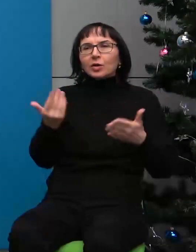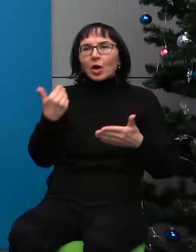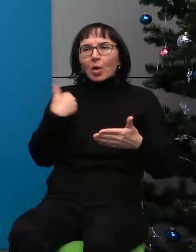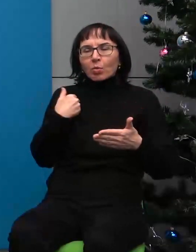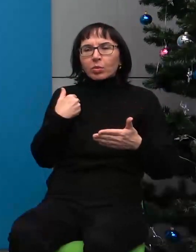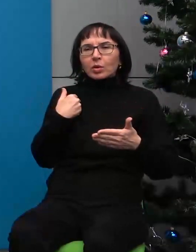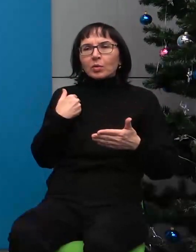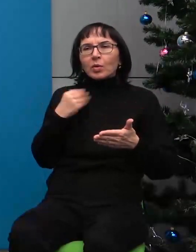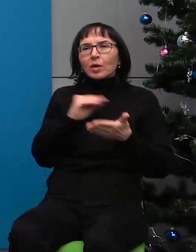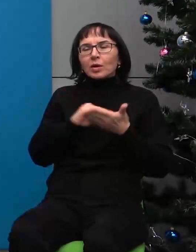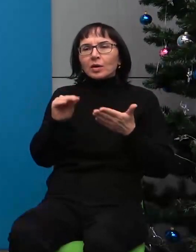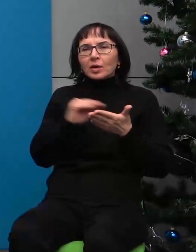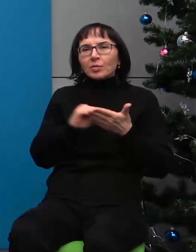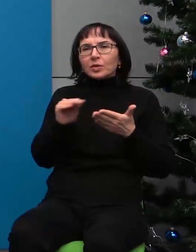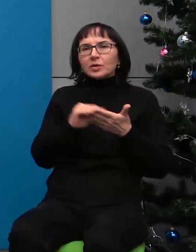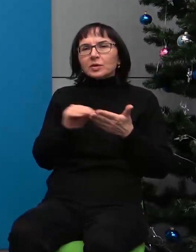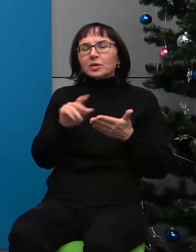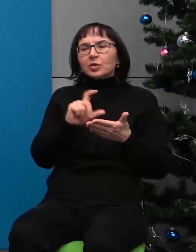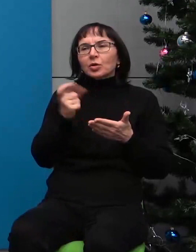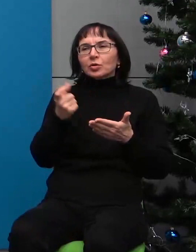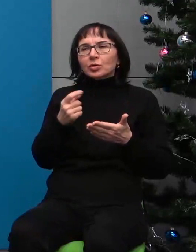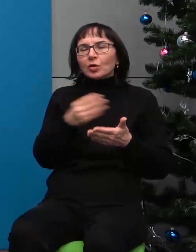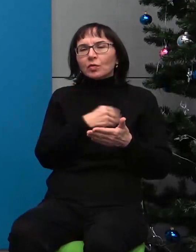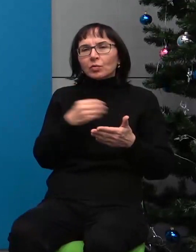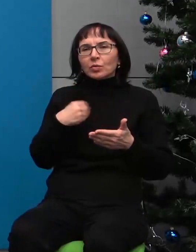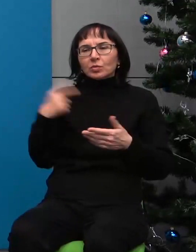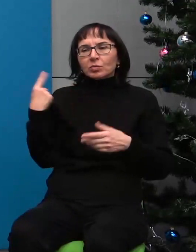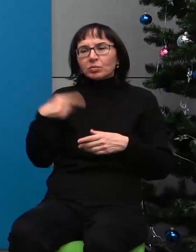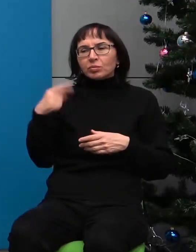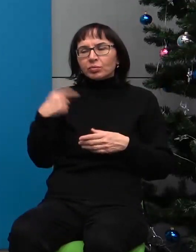Żeby napisać coś, z czego w Polsce za dużo nikt nie napisał, bo nie napisał o tym.